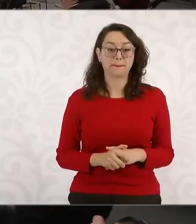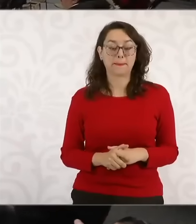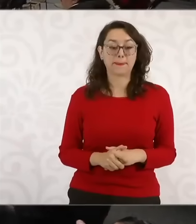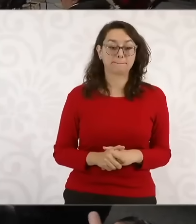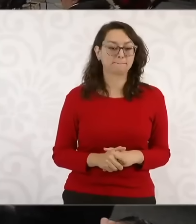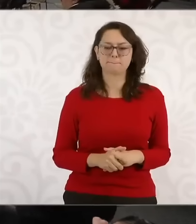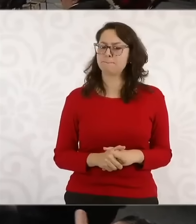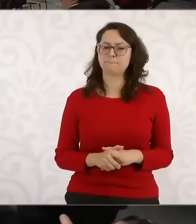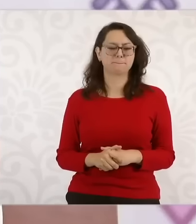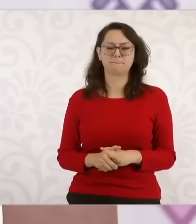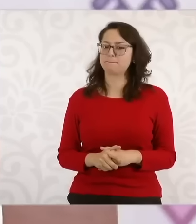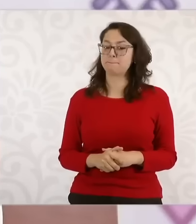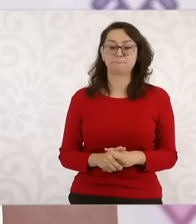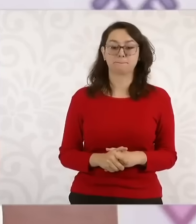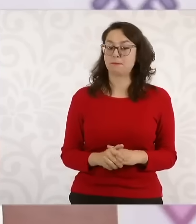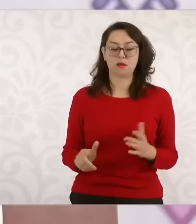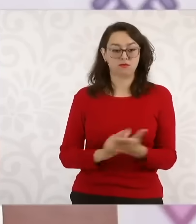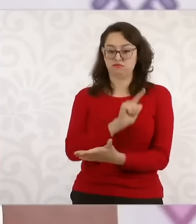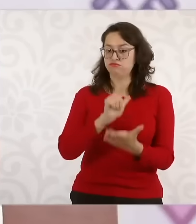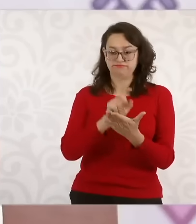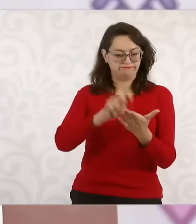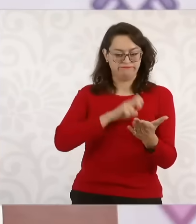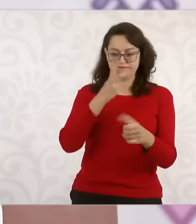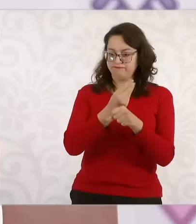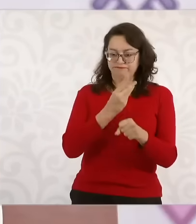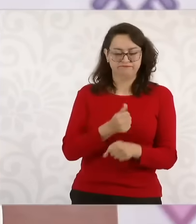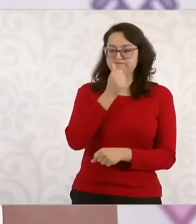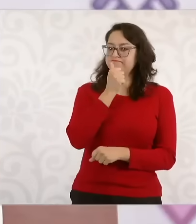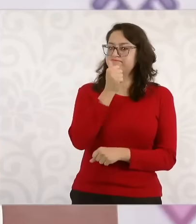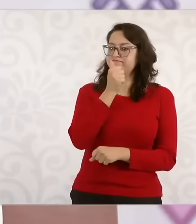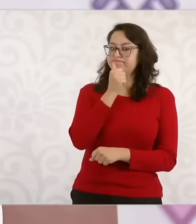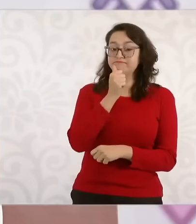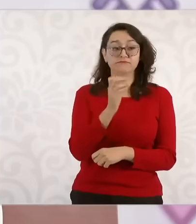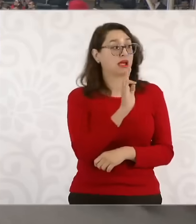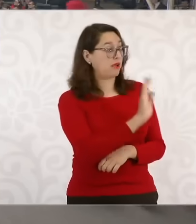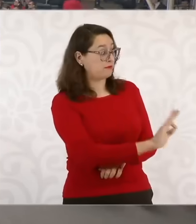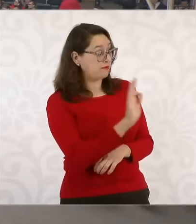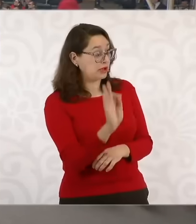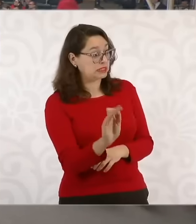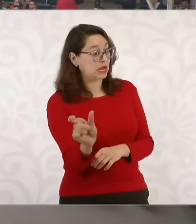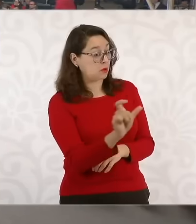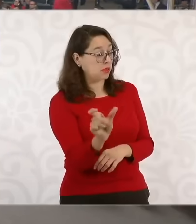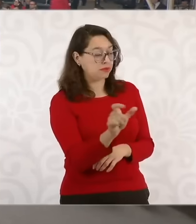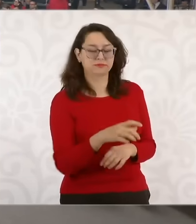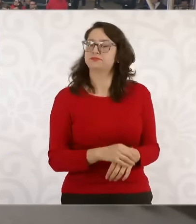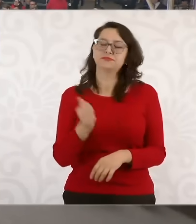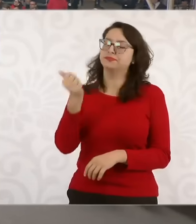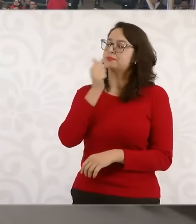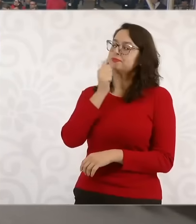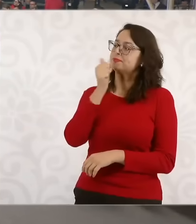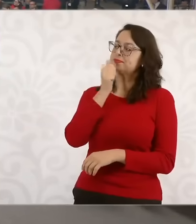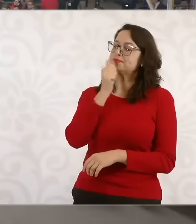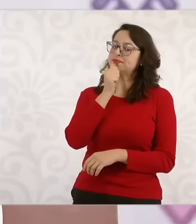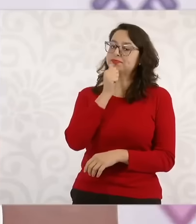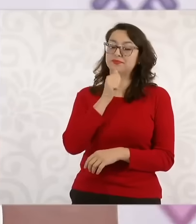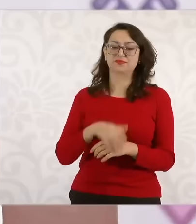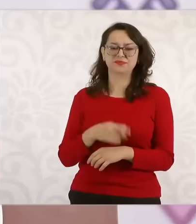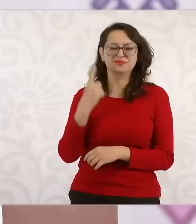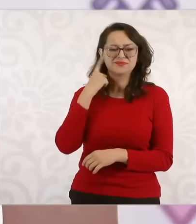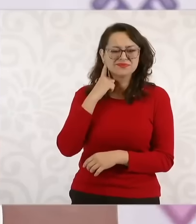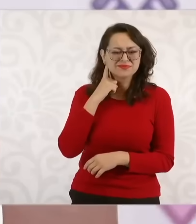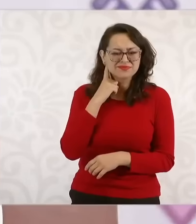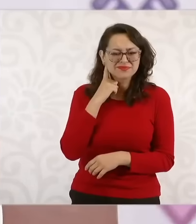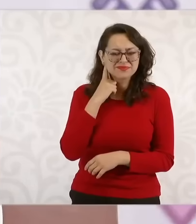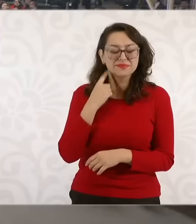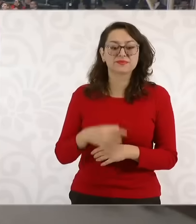No, todavía no está lista la reforma. No hay una fecha todavía. Eh, no, todavía no.